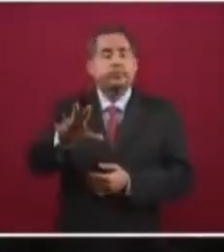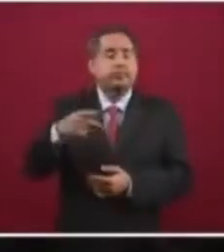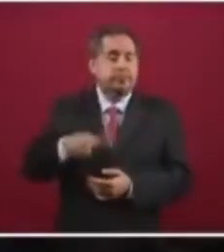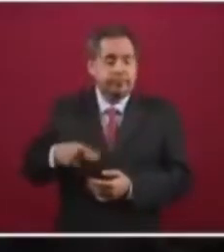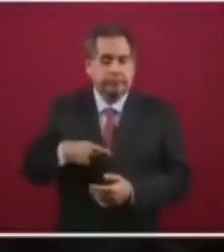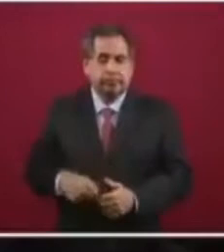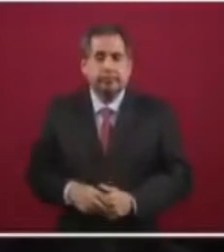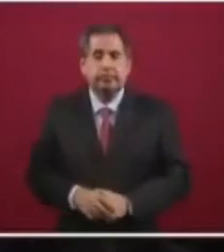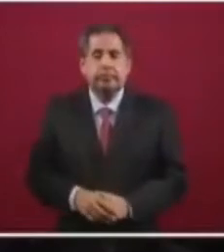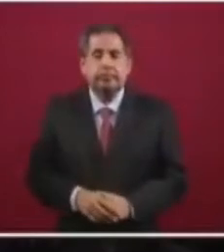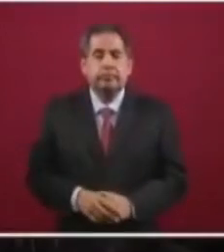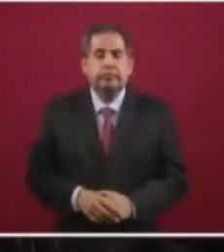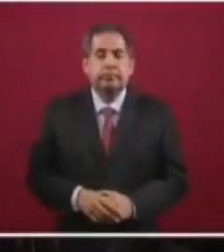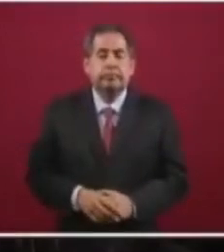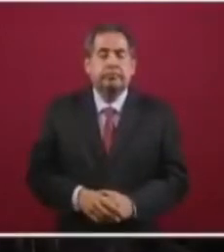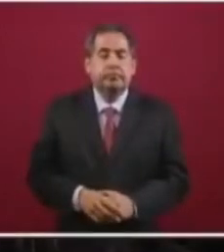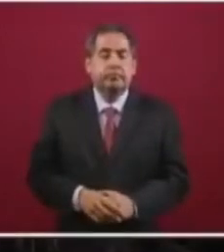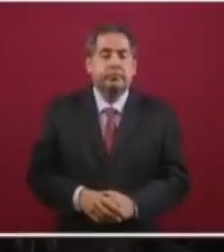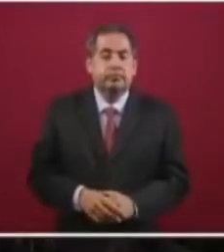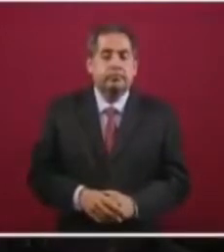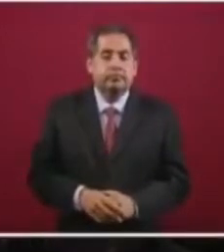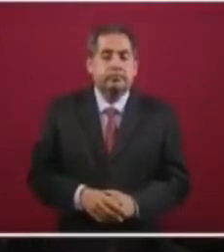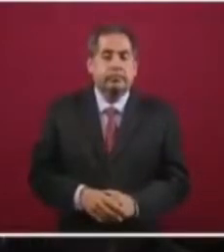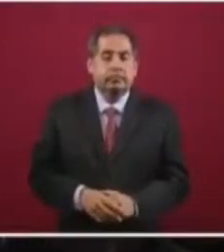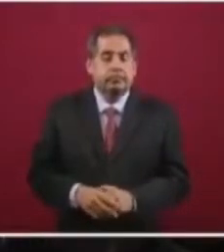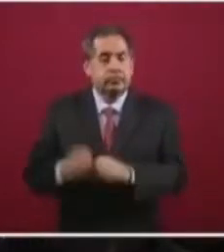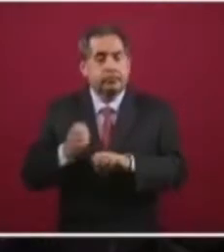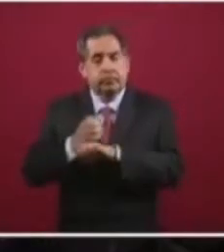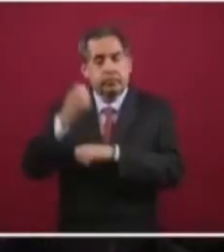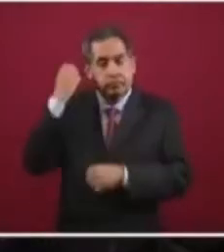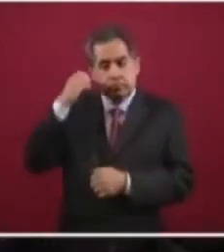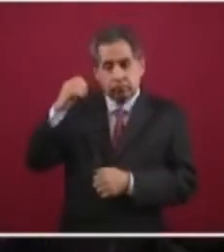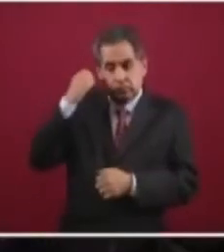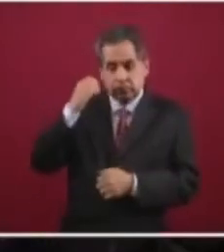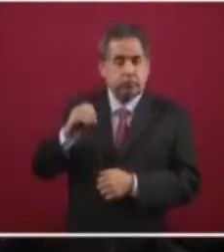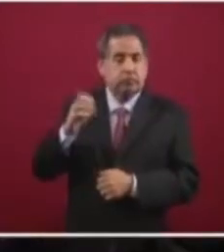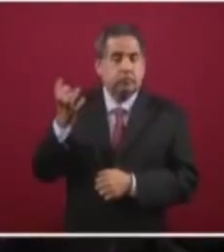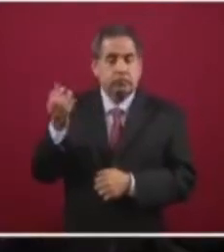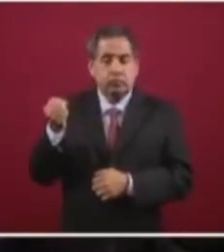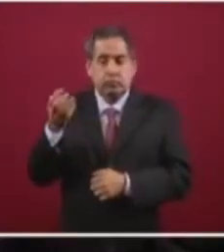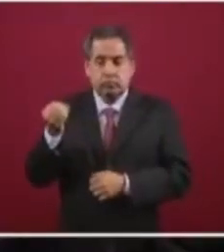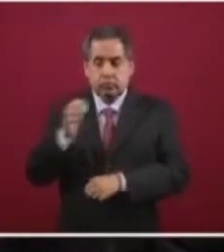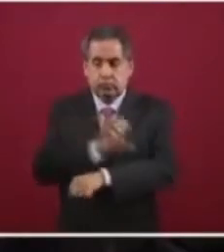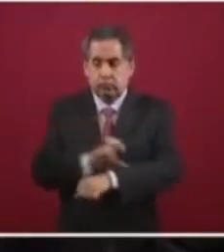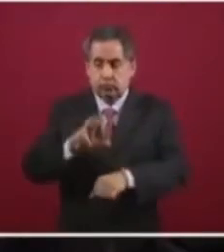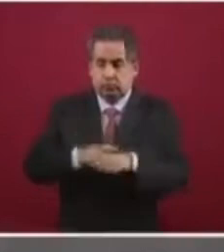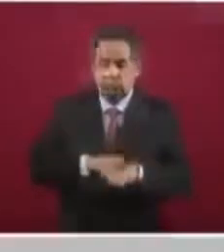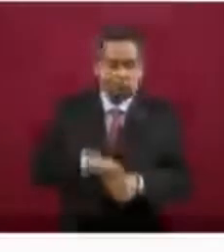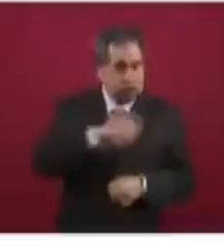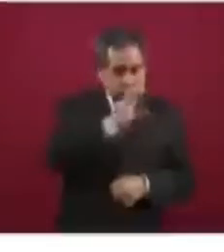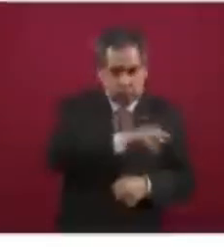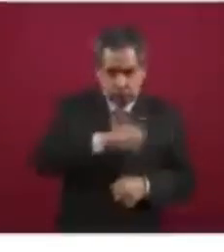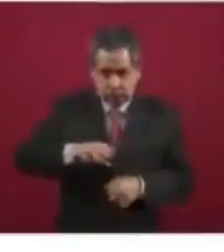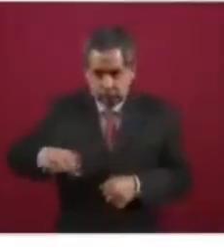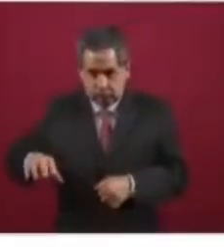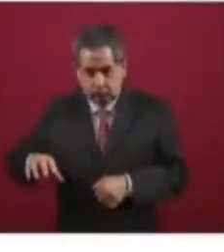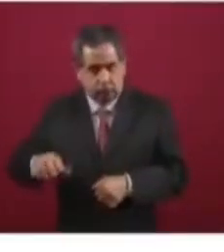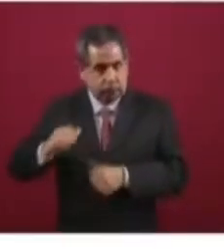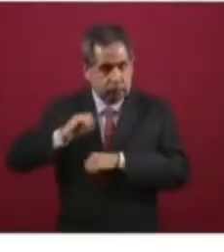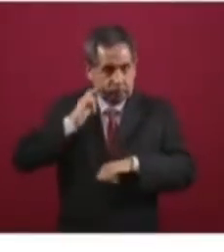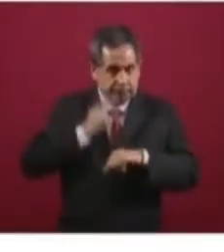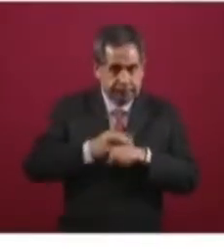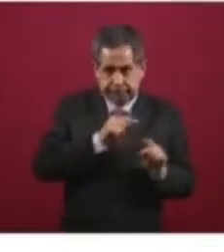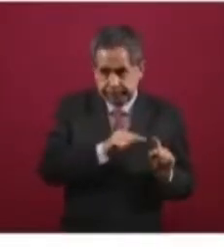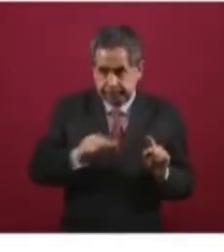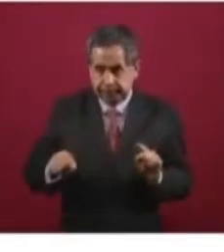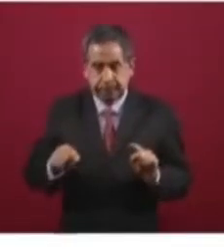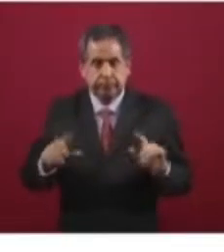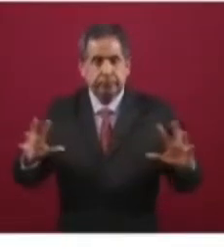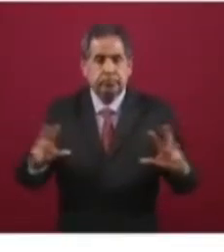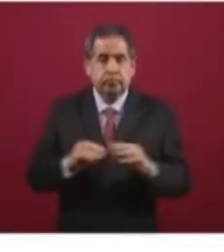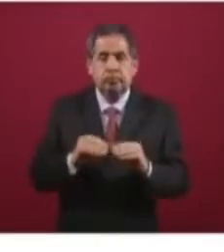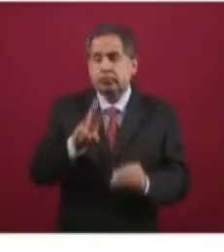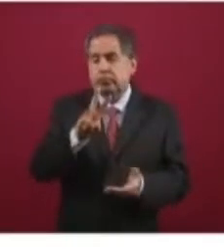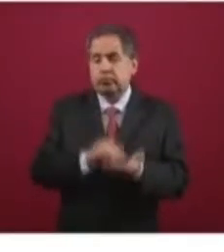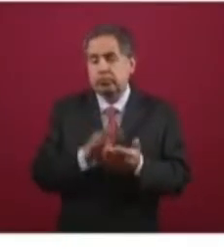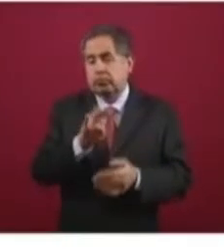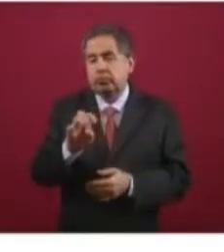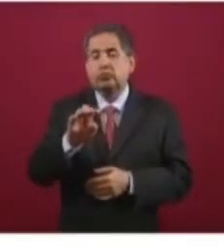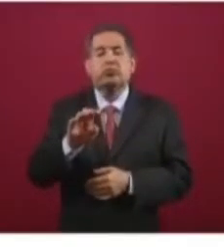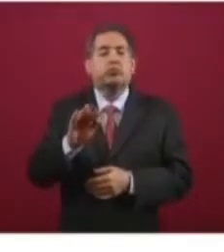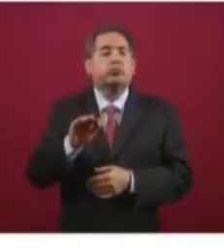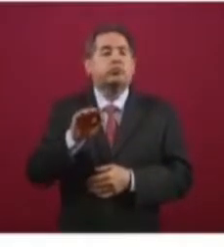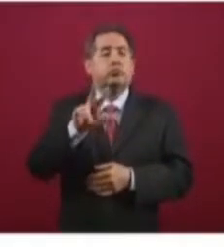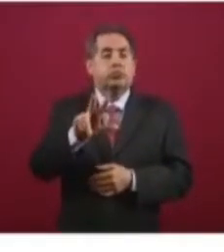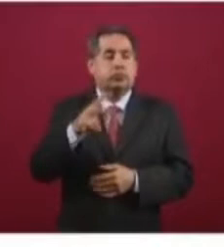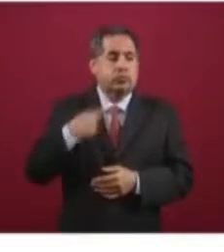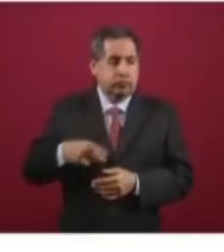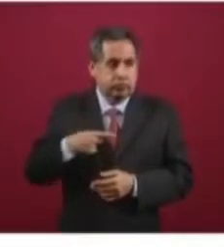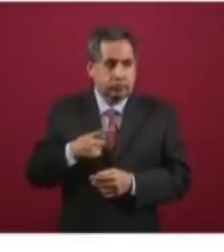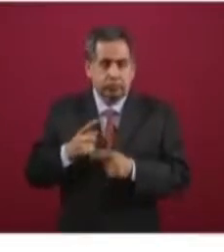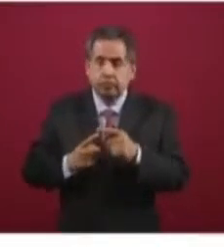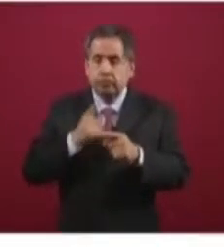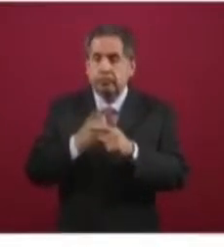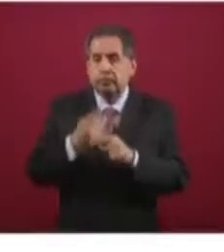El estado de Oaxaca tiene nueve coordinaciones regionales con tres 248 elementos, más 143